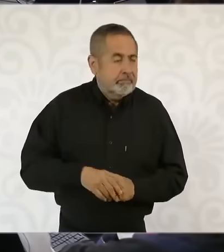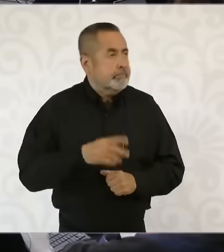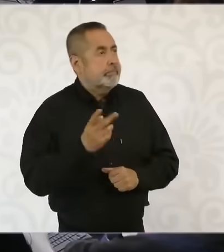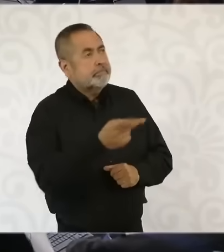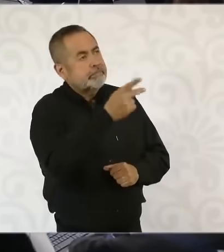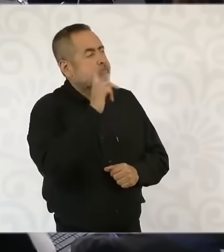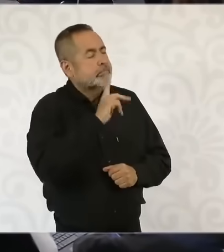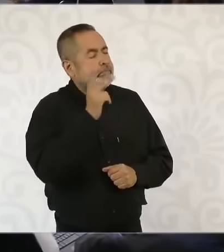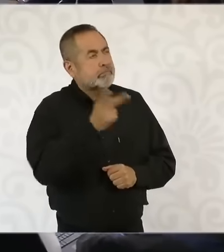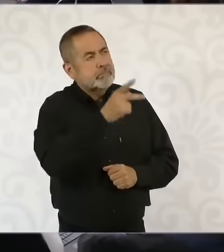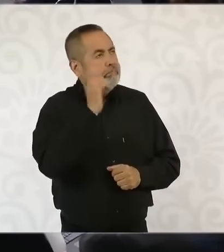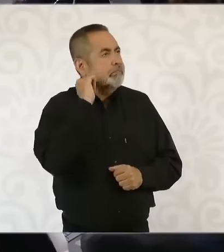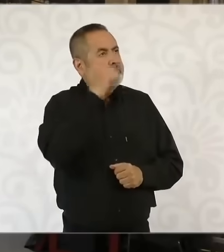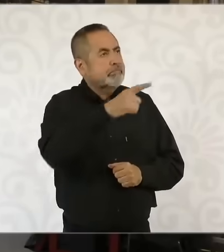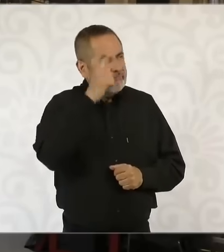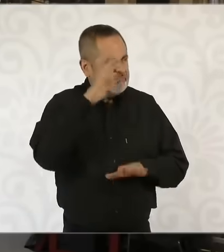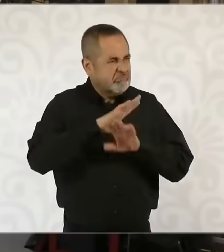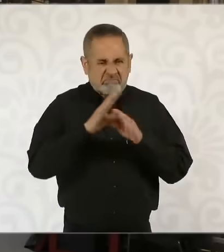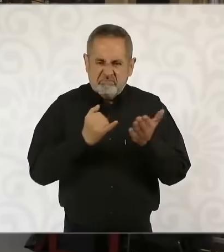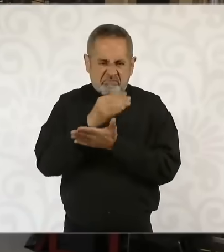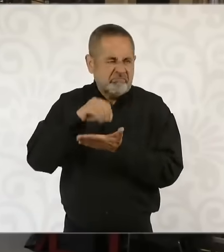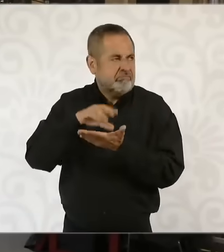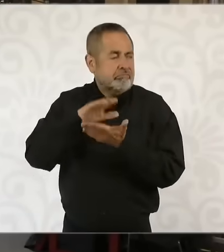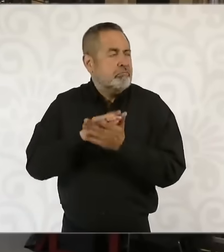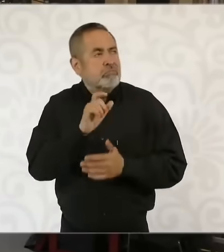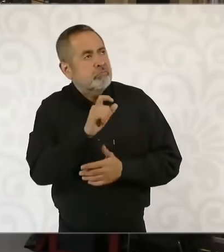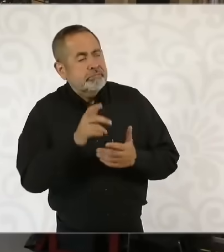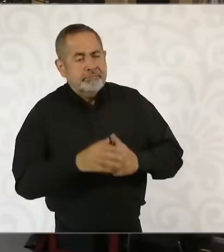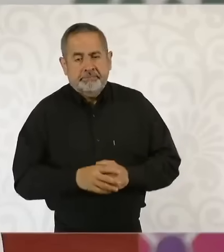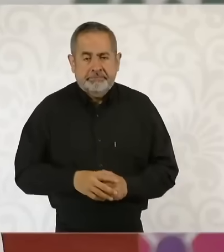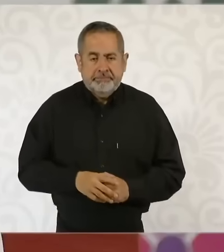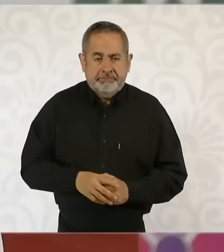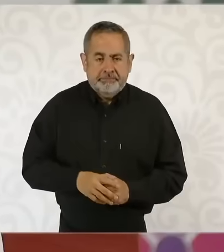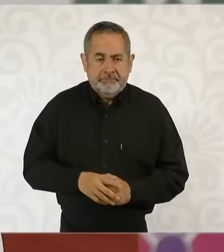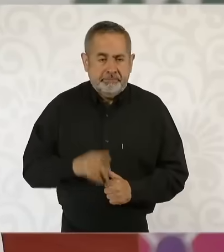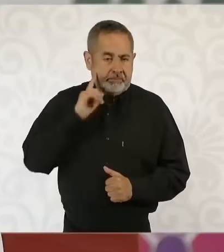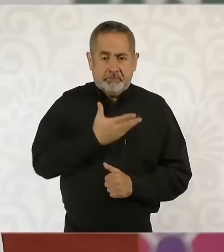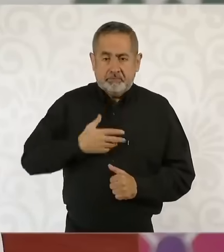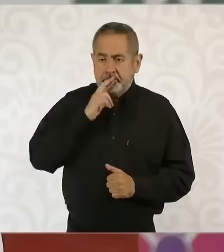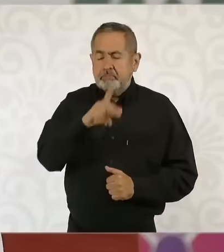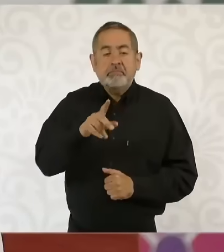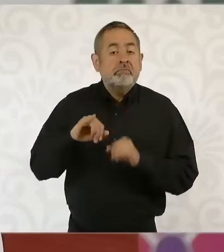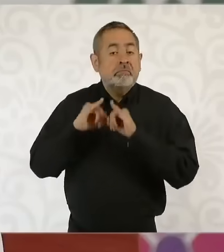ya tener esta complementaridad? La reunión es en agosto, a finales de agosto, creo que es 26 y 27